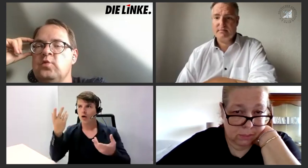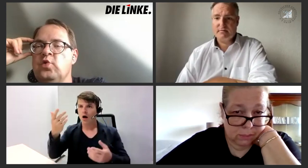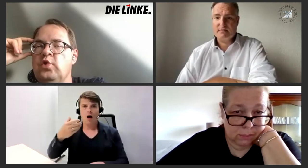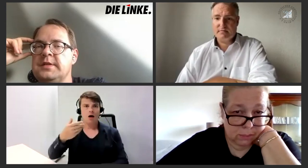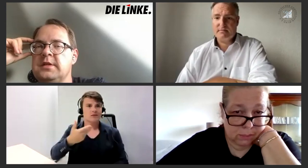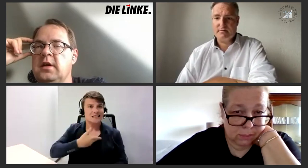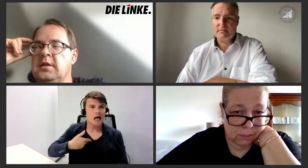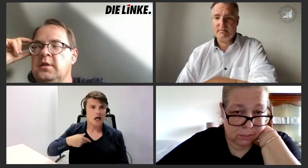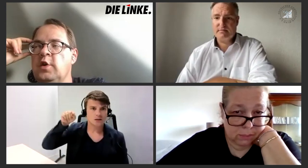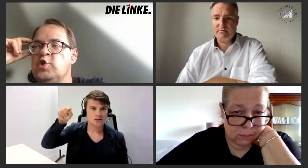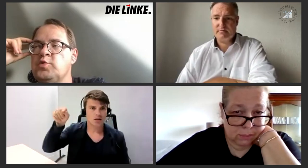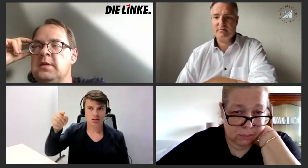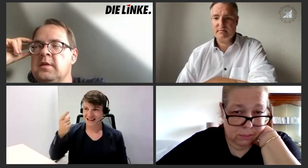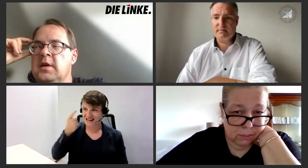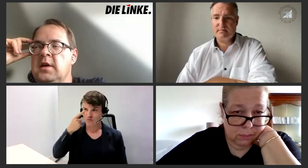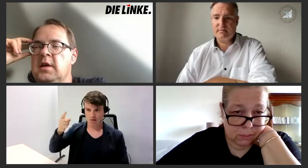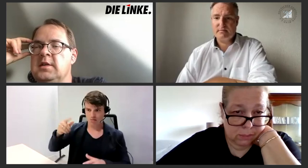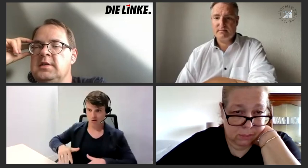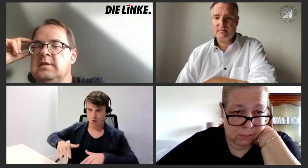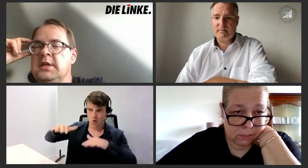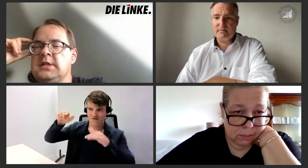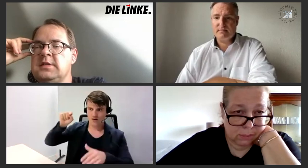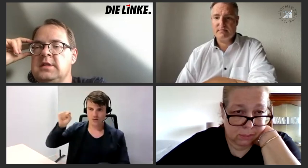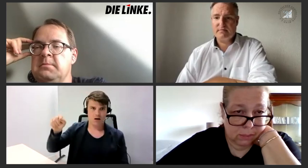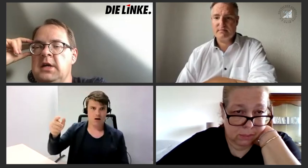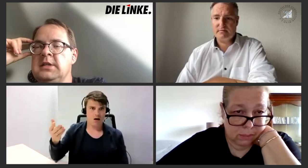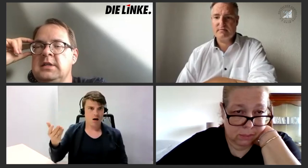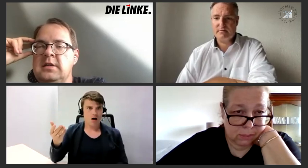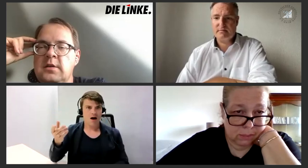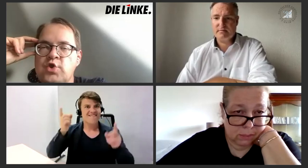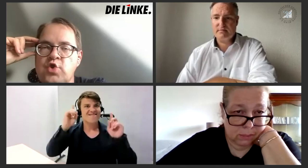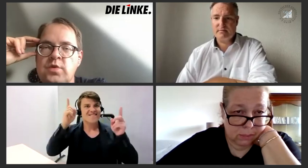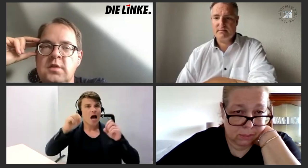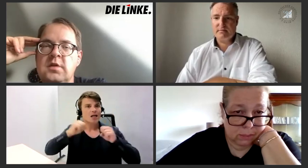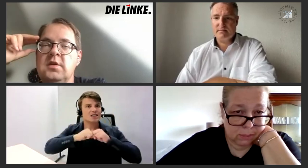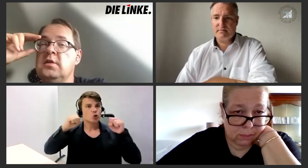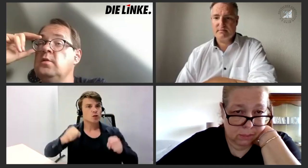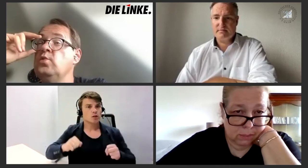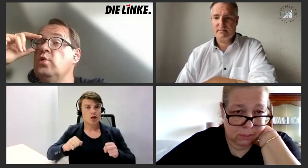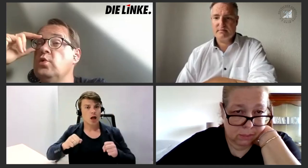Teilen Sachsens, wo Hochwasser gerade eine Rolle spielt, dass die Warnsysteme an sich ja